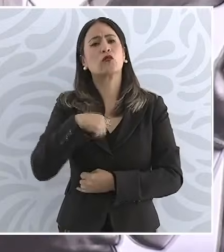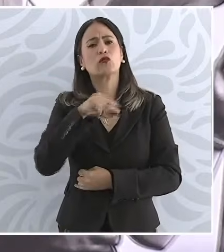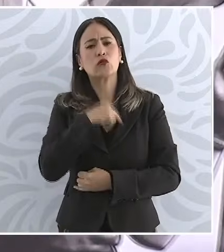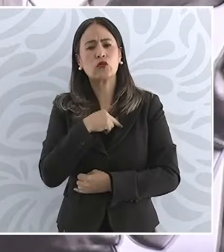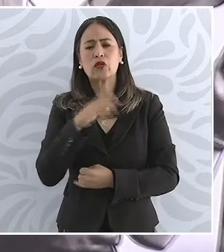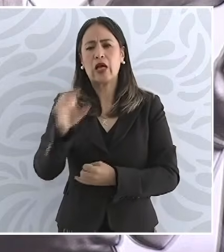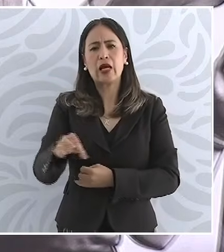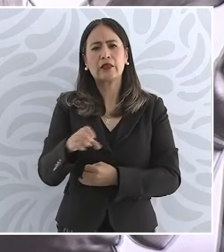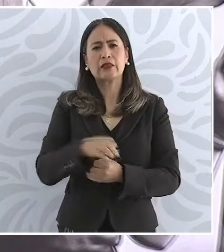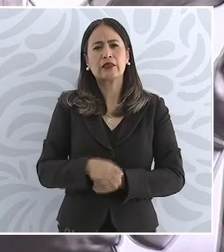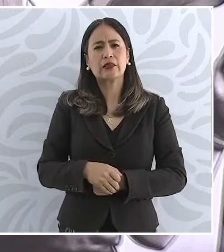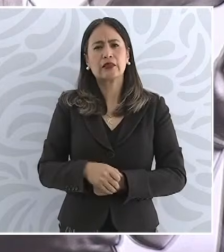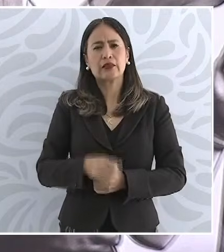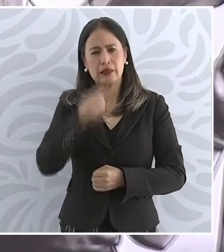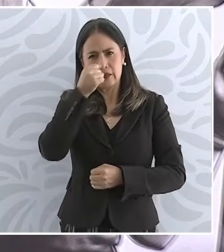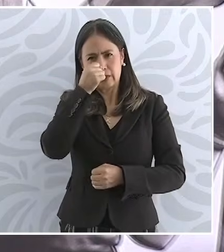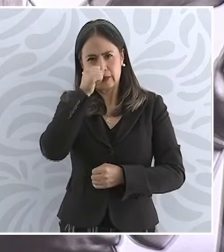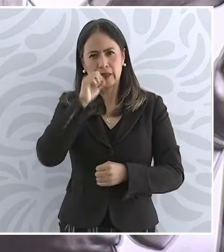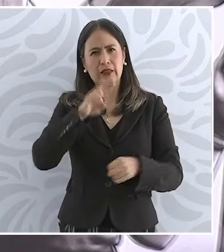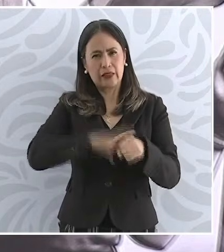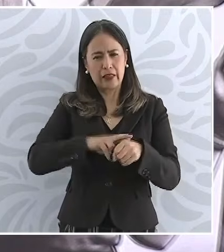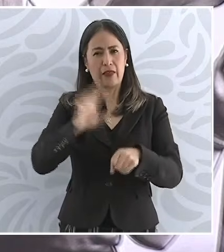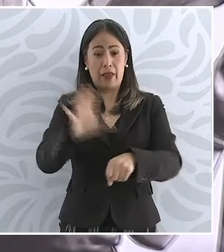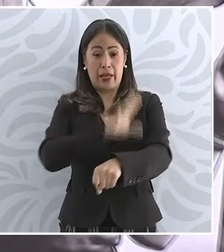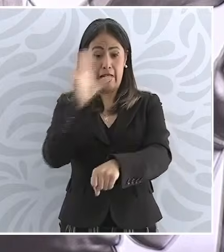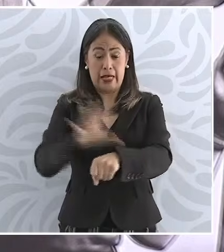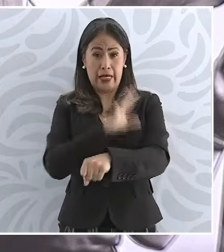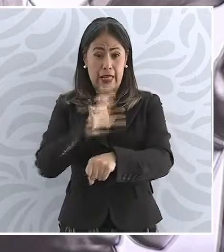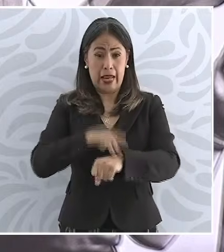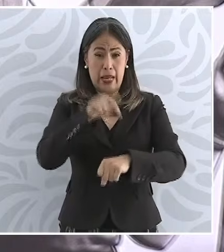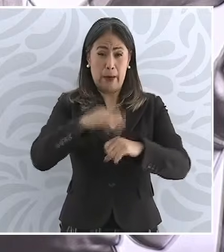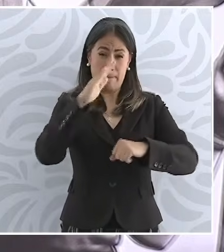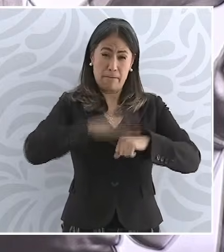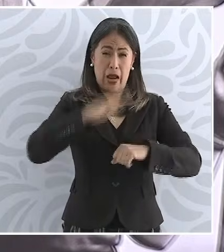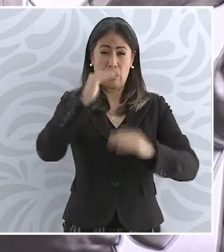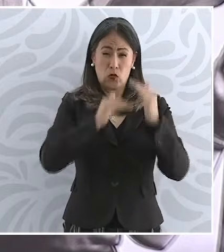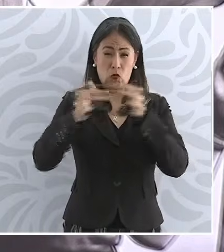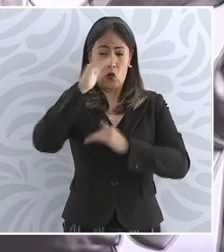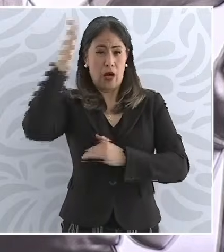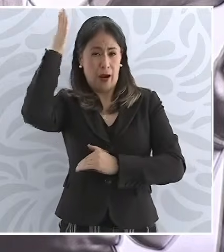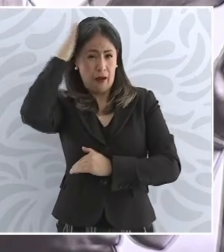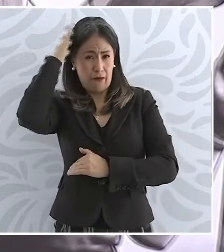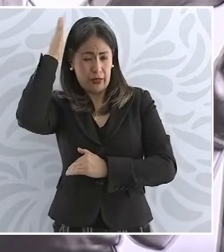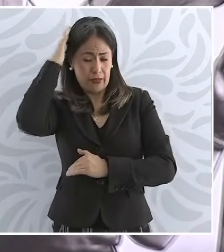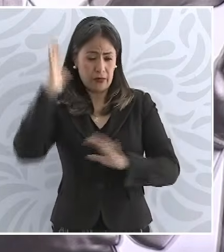secretaria de energía la máxima autoridad del sector en la definición e instrumentalización